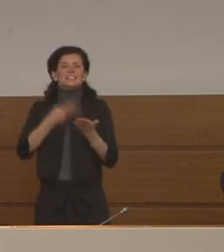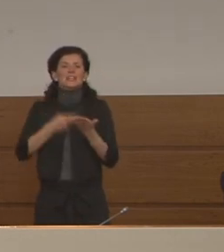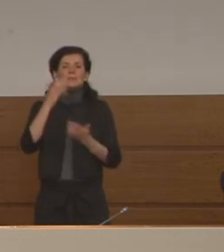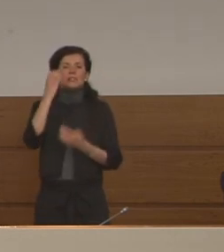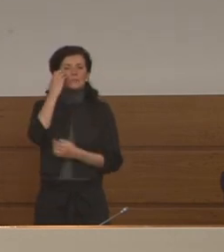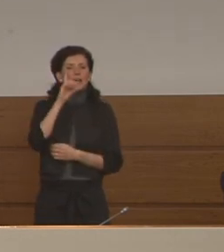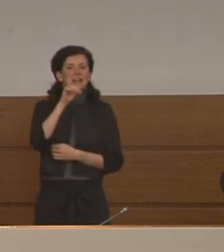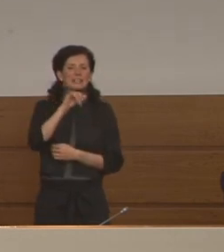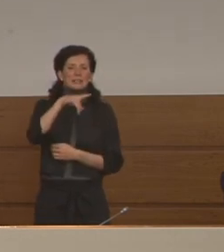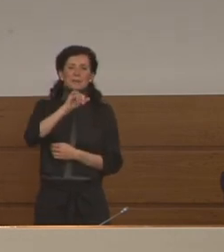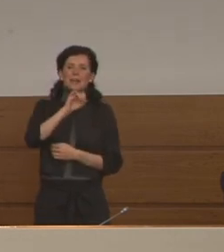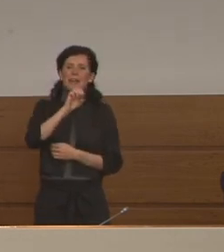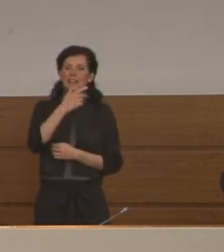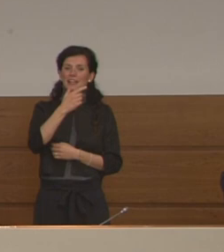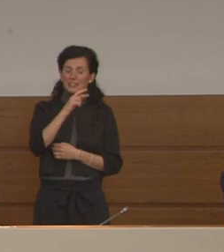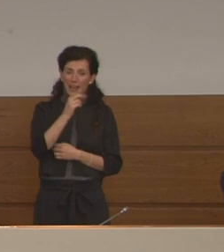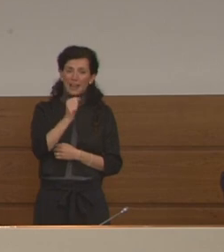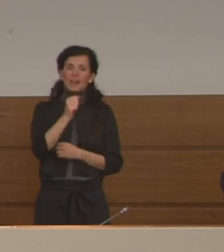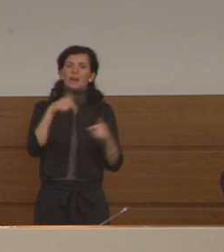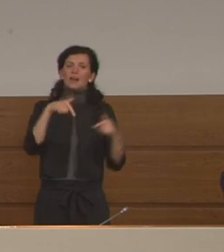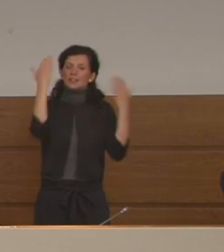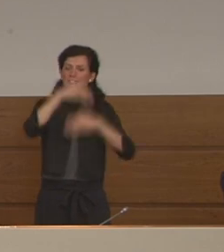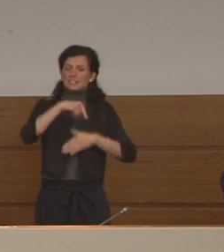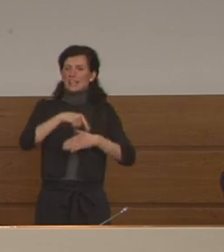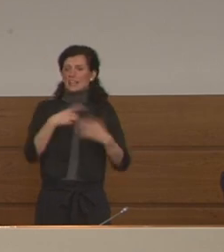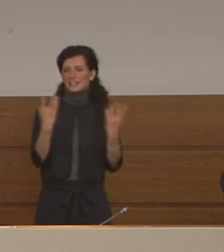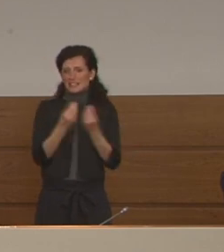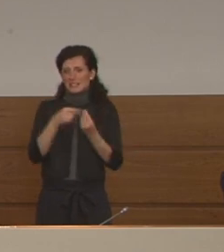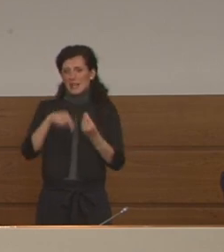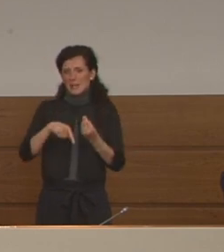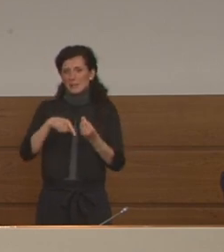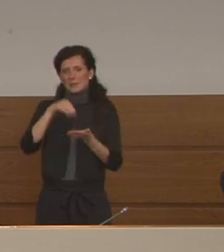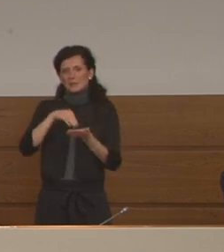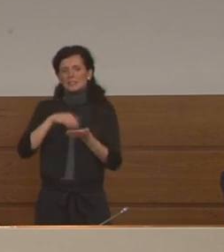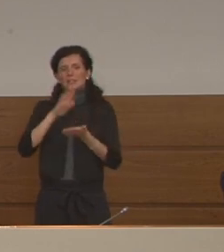che anche questa sera ci assiste nel corso di questa conferenza stampa.